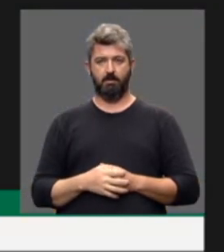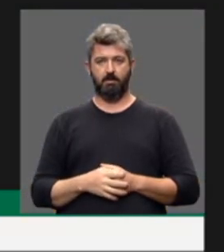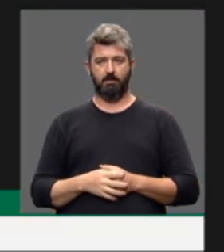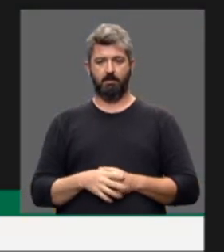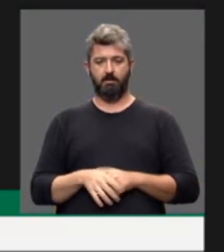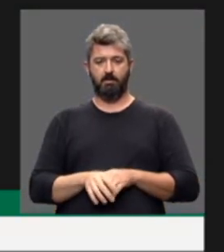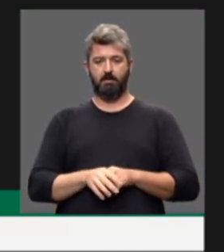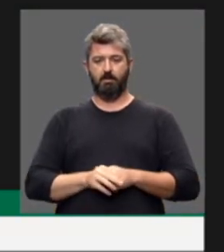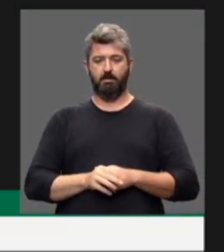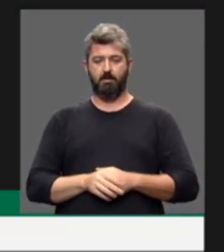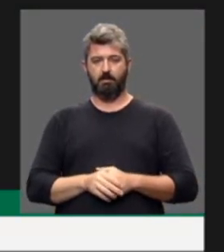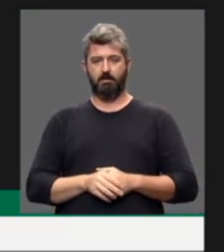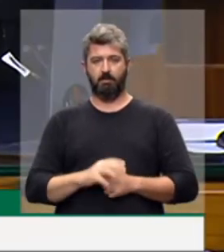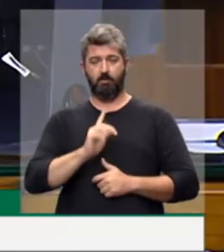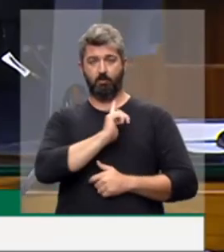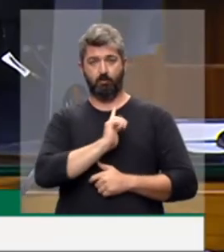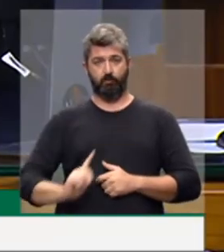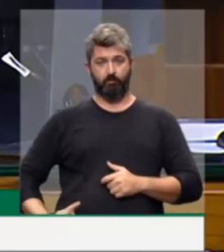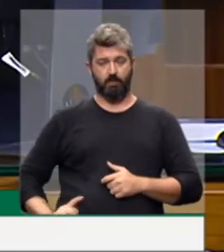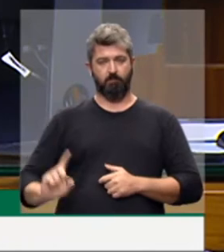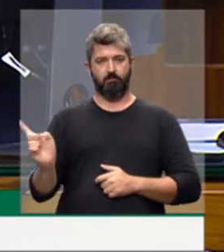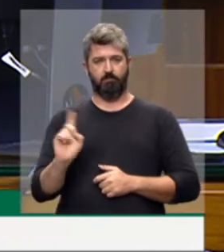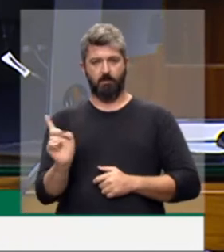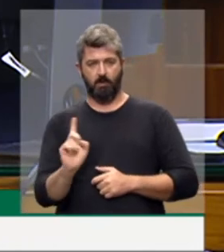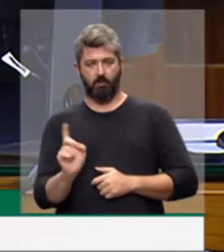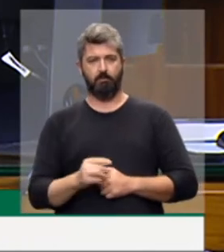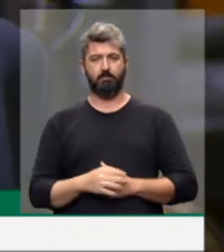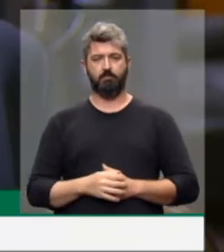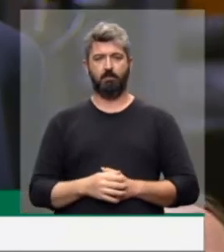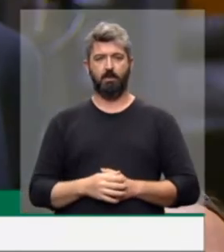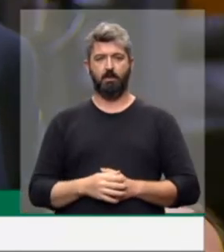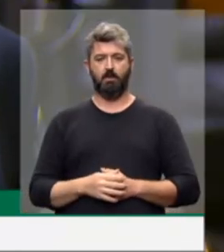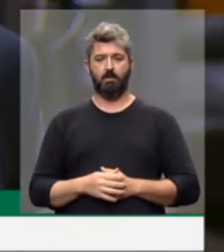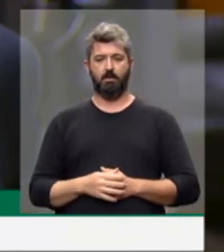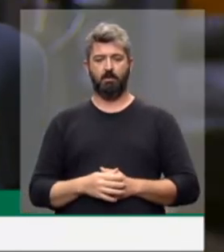PC DO B... AVANTE, PATRIOTA? O AVANTE ORIENTA NÃO PRESIDENTE. -- O GOVERNO NÃO